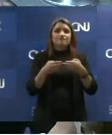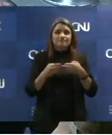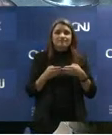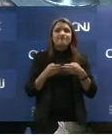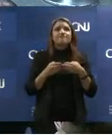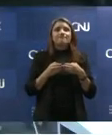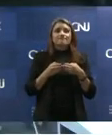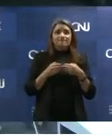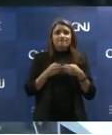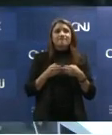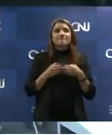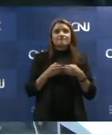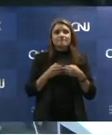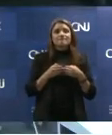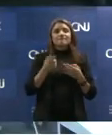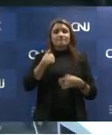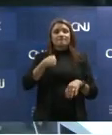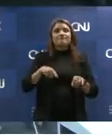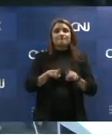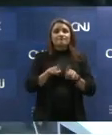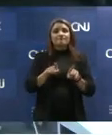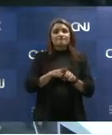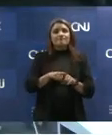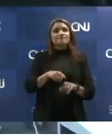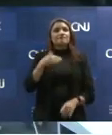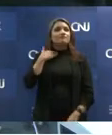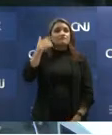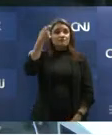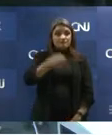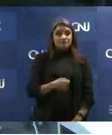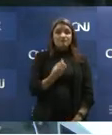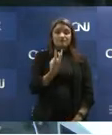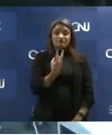de carreira com 32 anos de magistratura e fui corregedora.